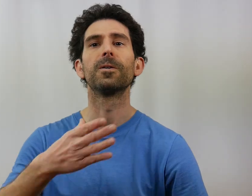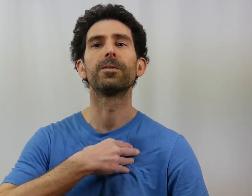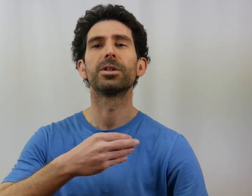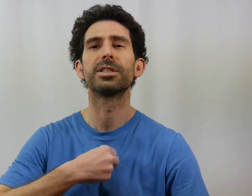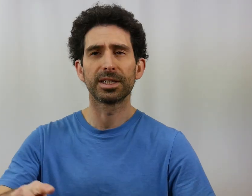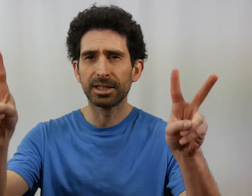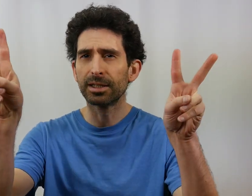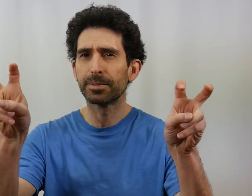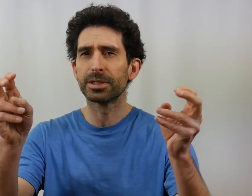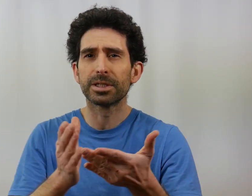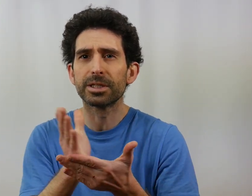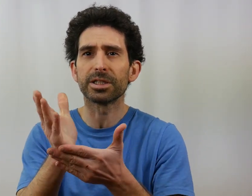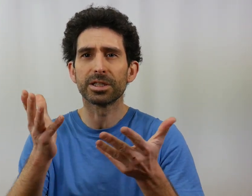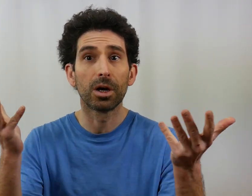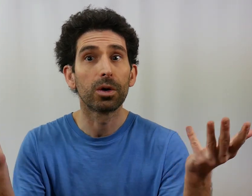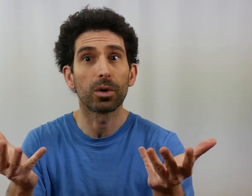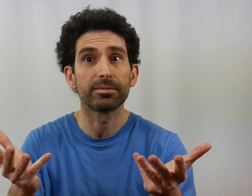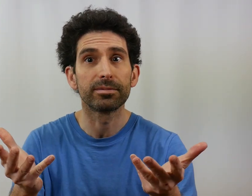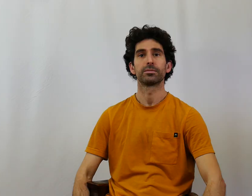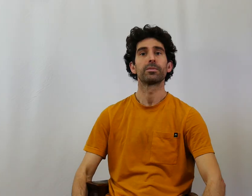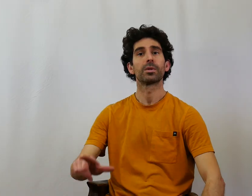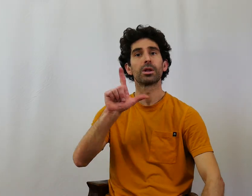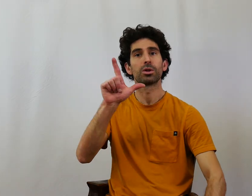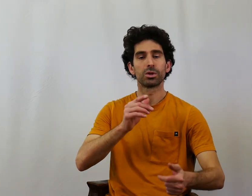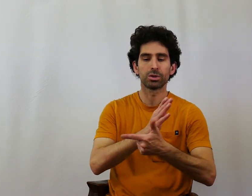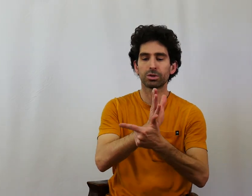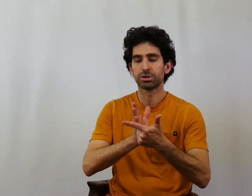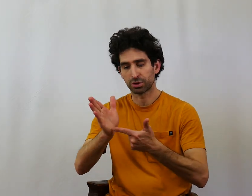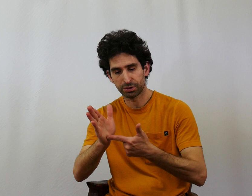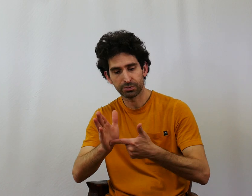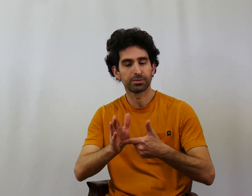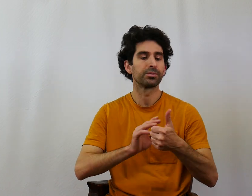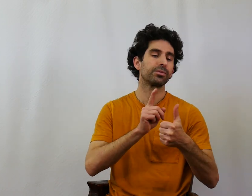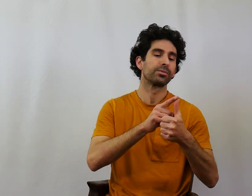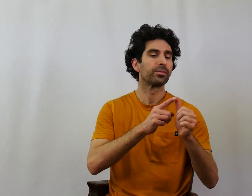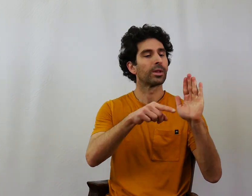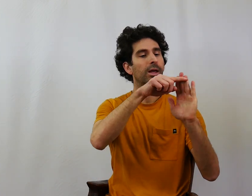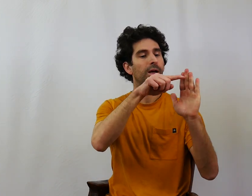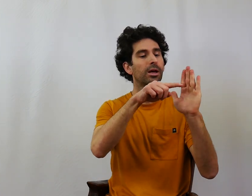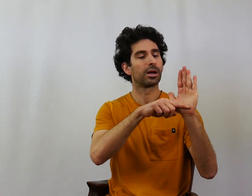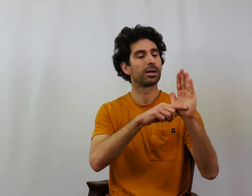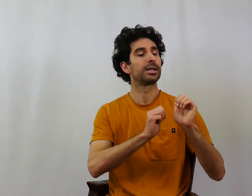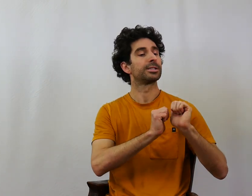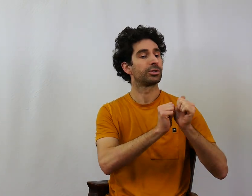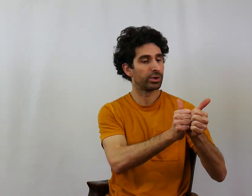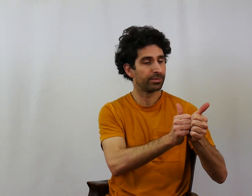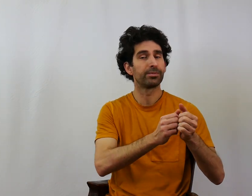Que veut dire cette expression ? Elle a deux sens. Soit suivre les règles,